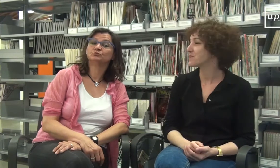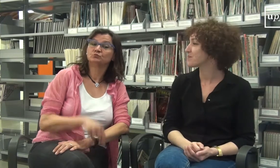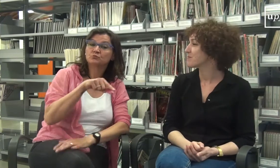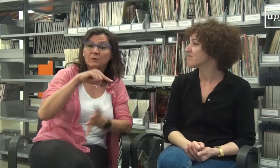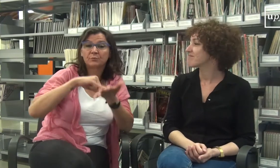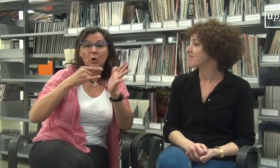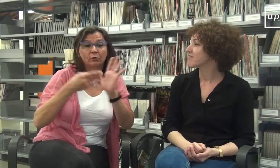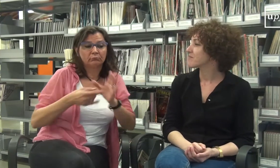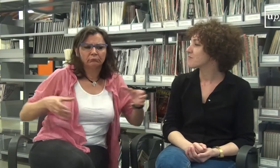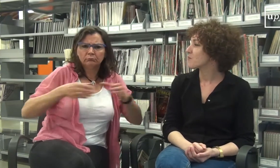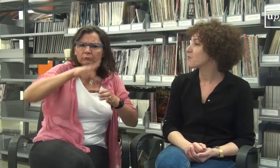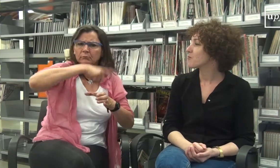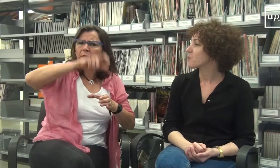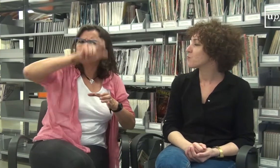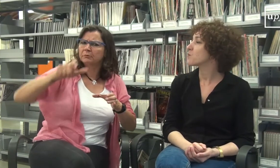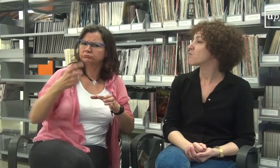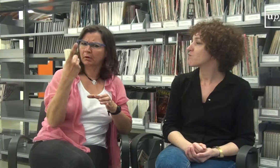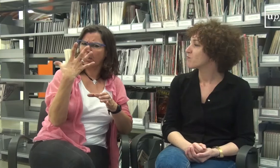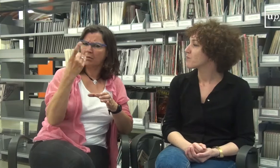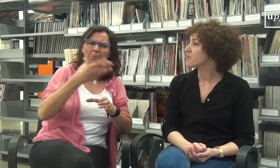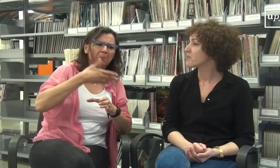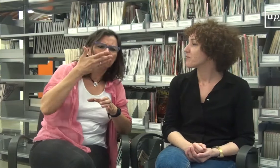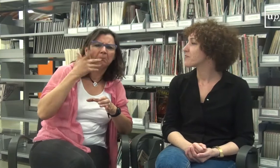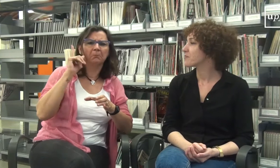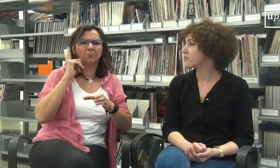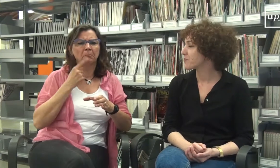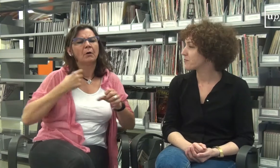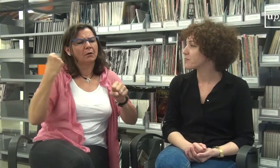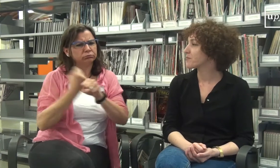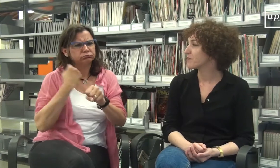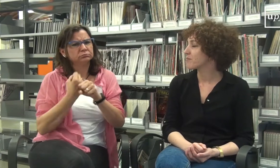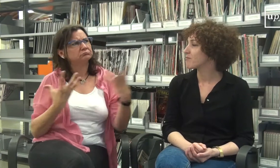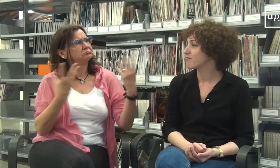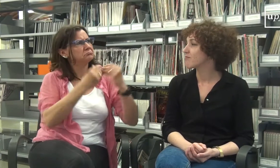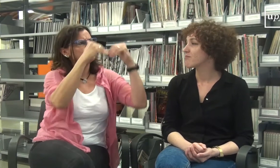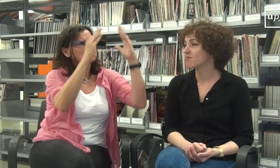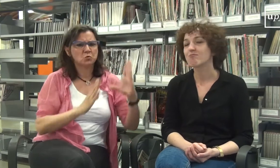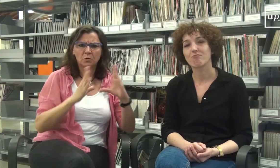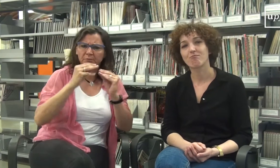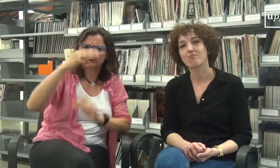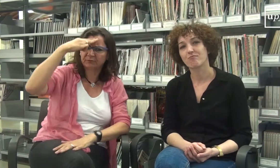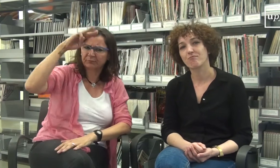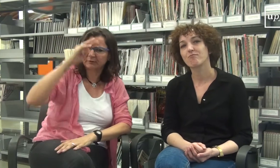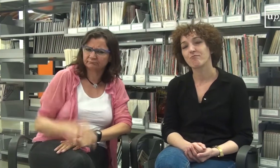Desenvolupem el projecte un grup de 15 persones entre sordes i oients que treballem junts a la UPF.